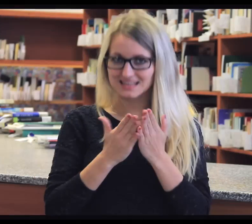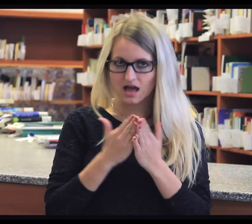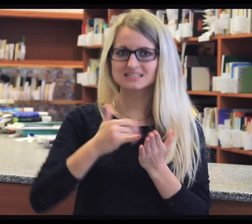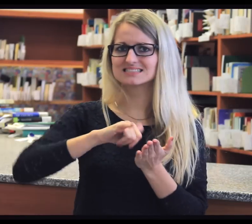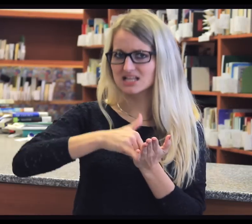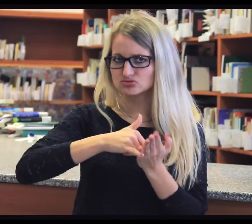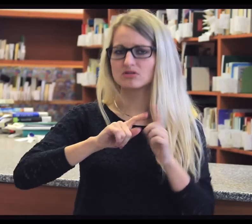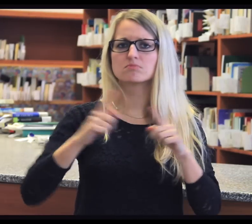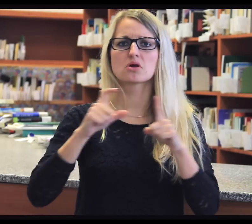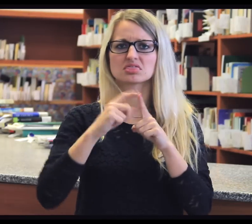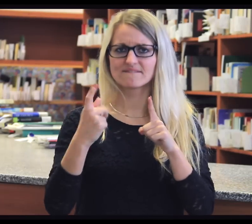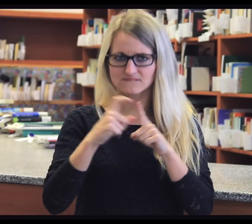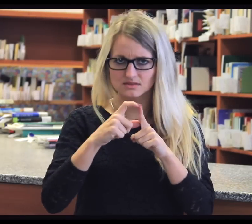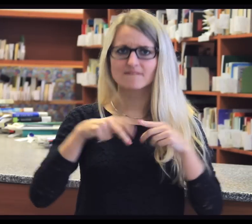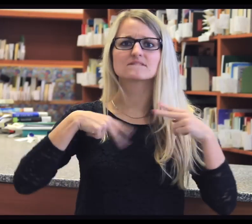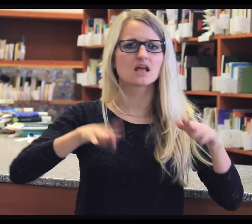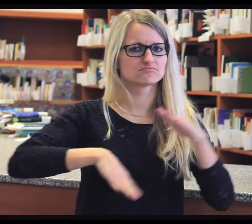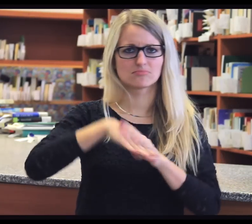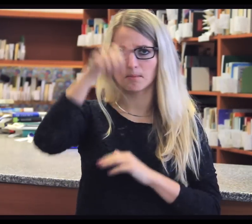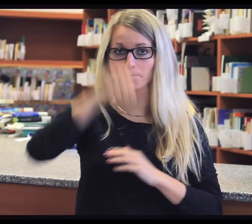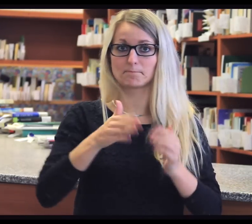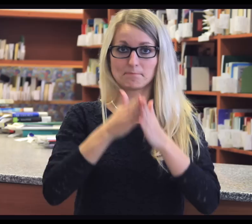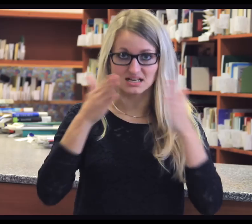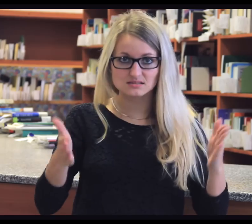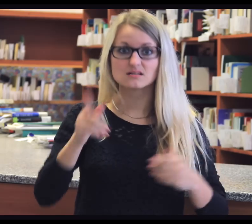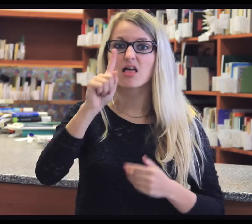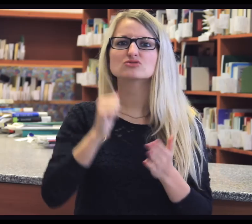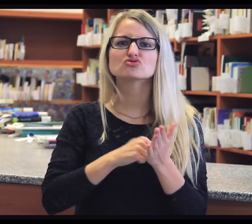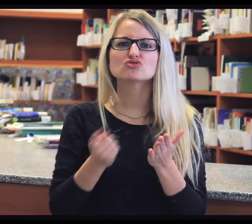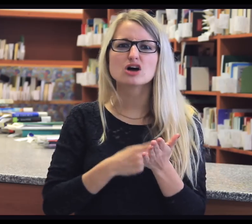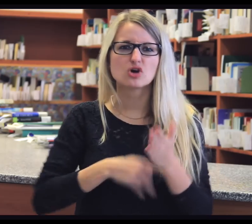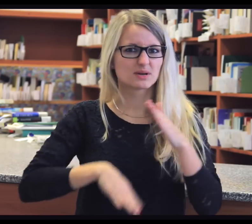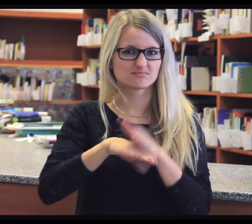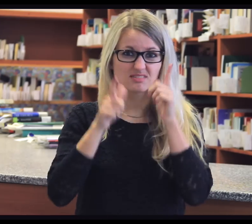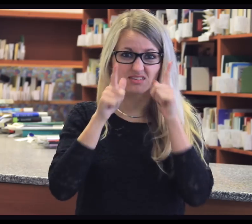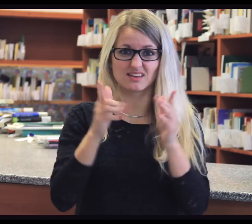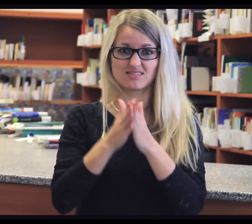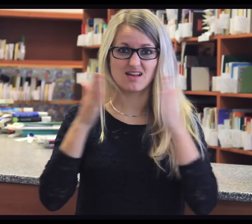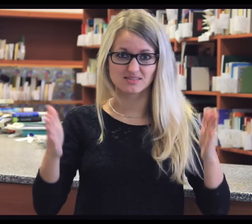Knihy, CD nebo DVD musíte vrátit do měsíce. Časopisy do týdne.